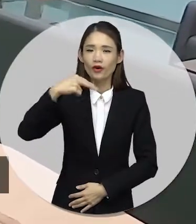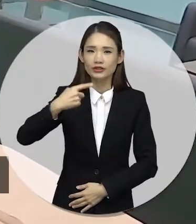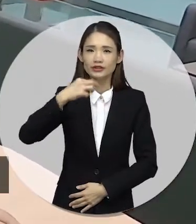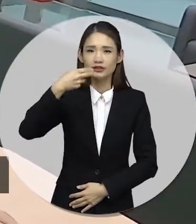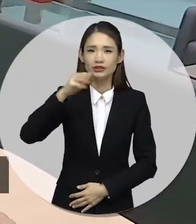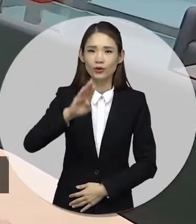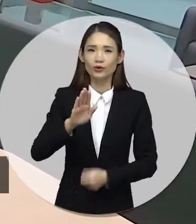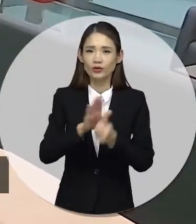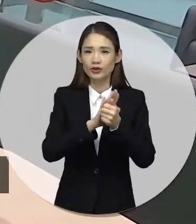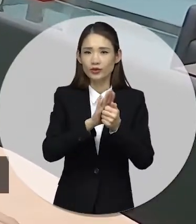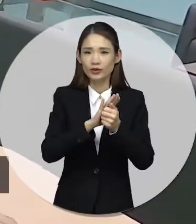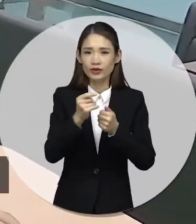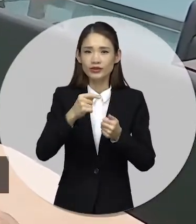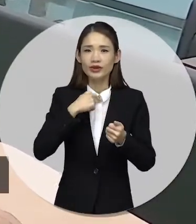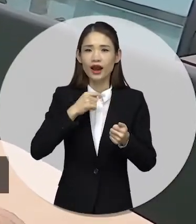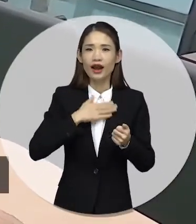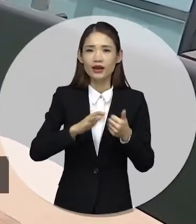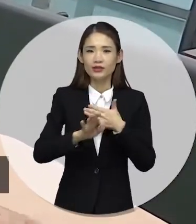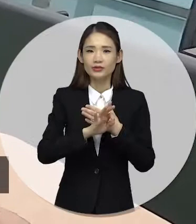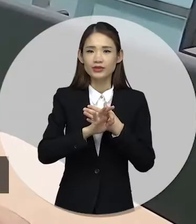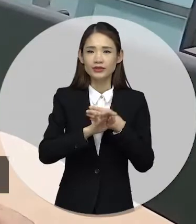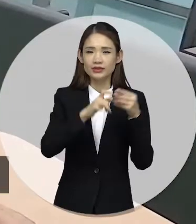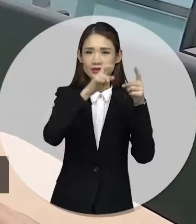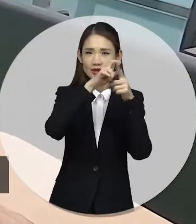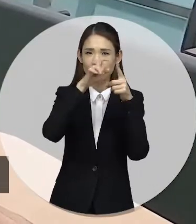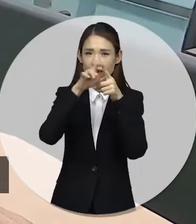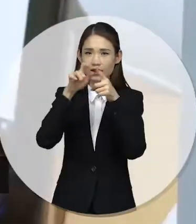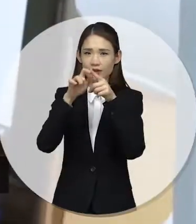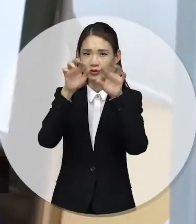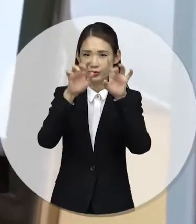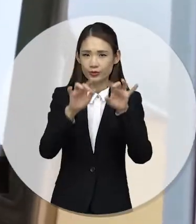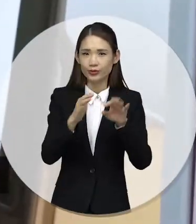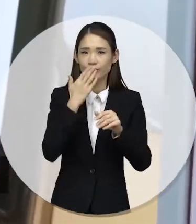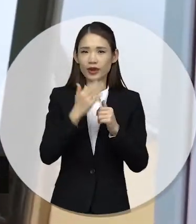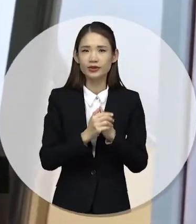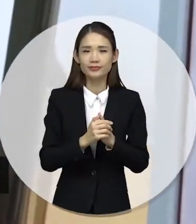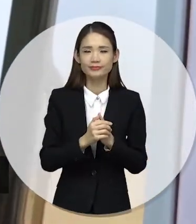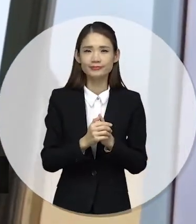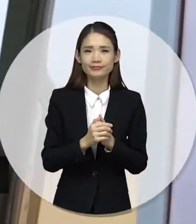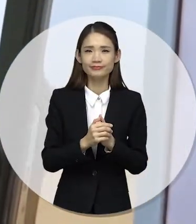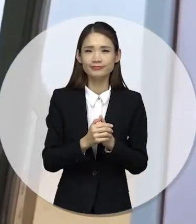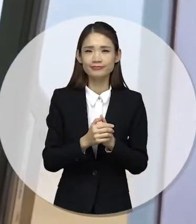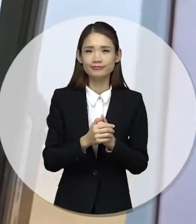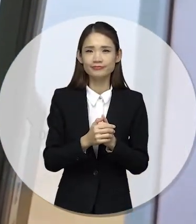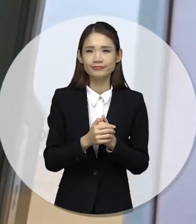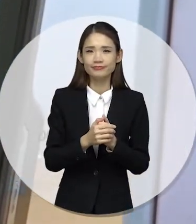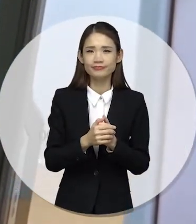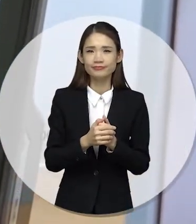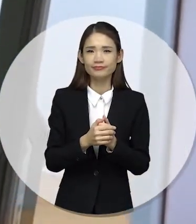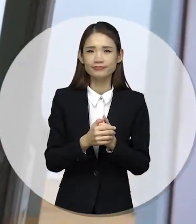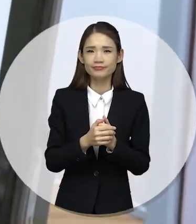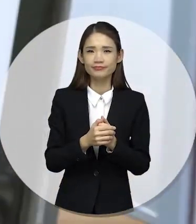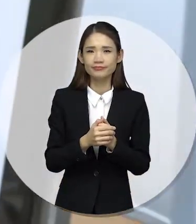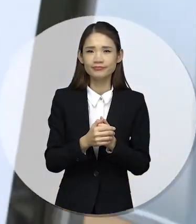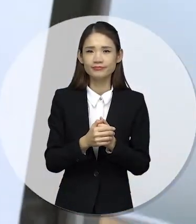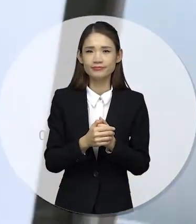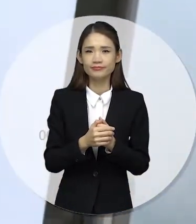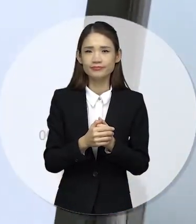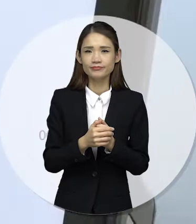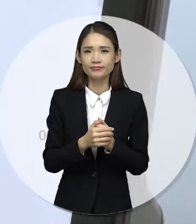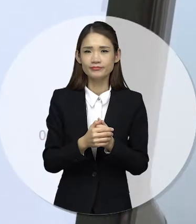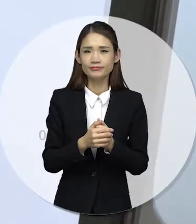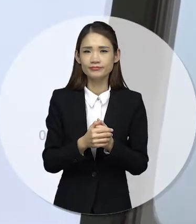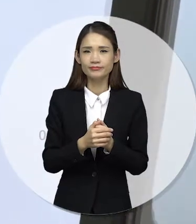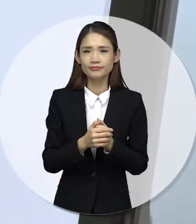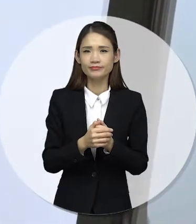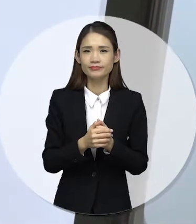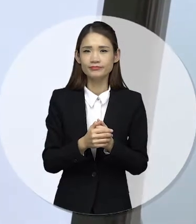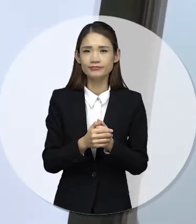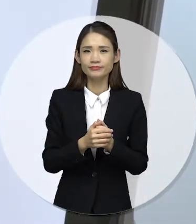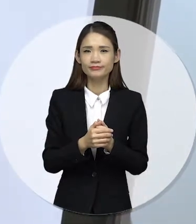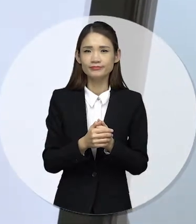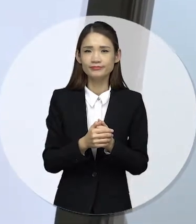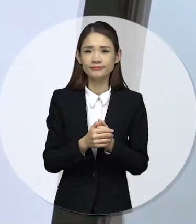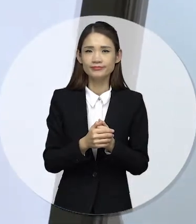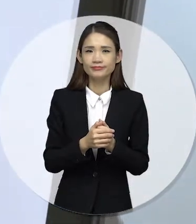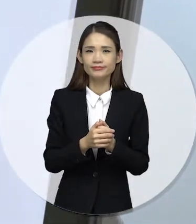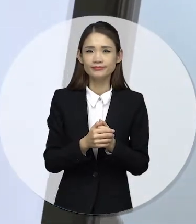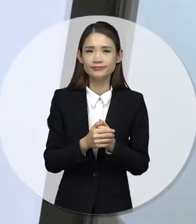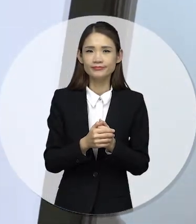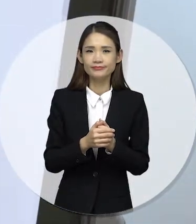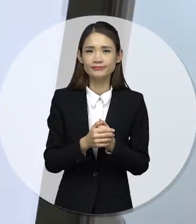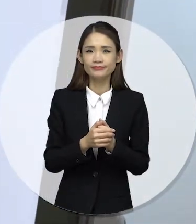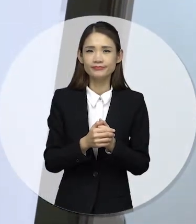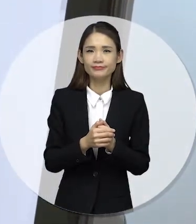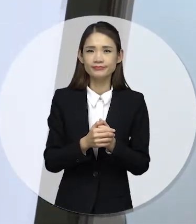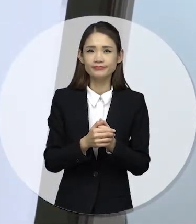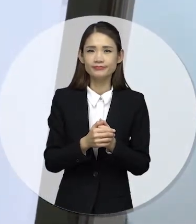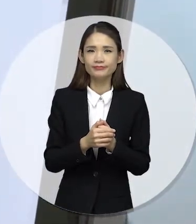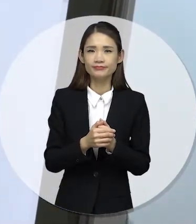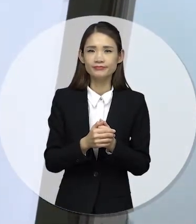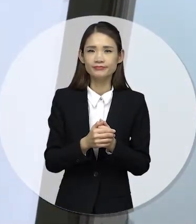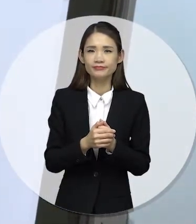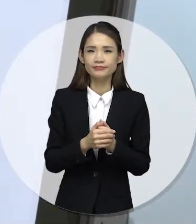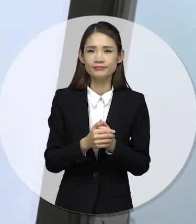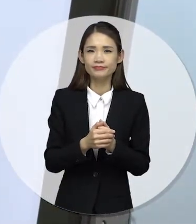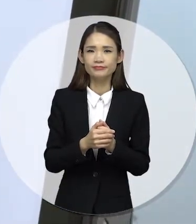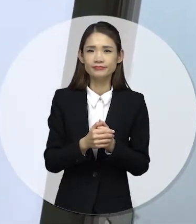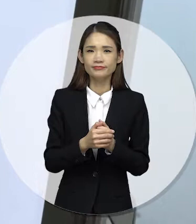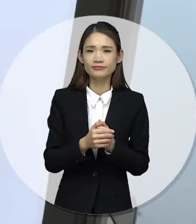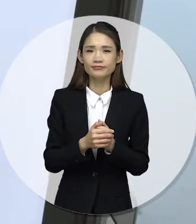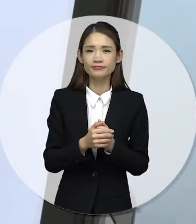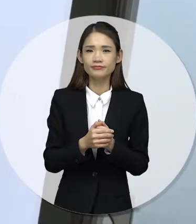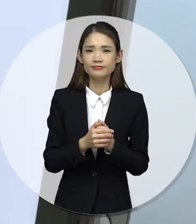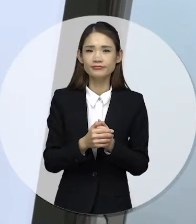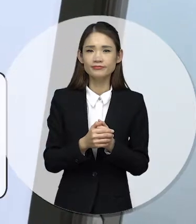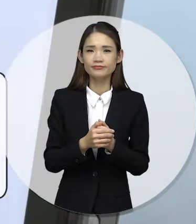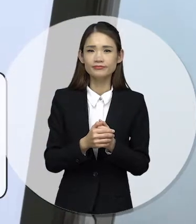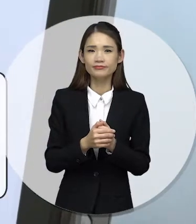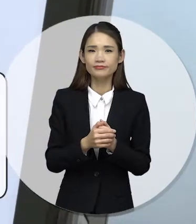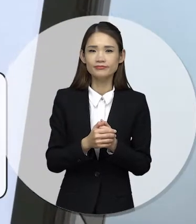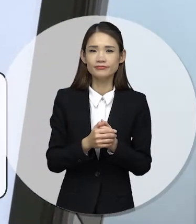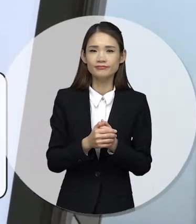김한솔 : 그런 거를 이제 내가 알면 그 키워드로 할 수도 있지.